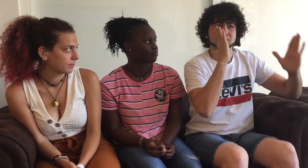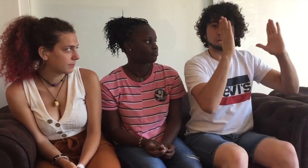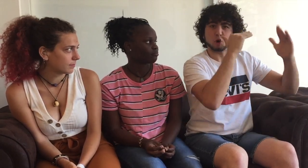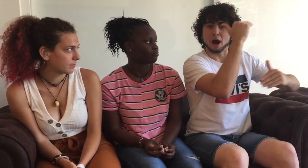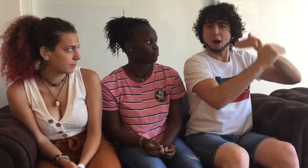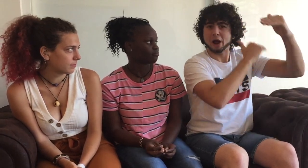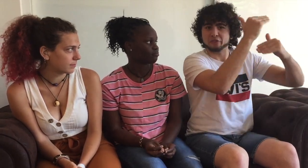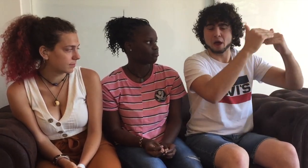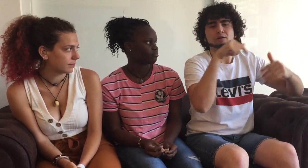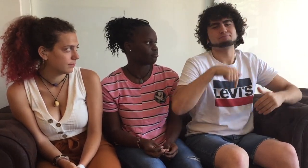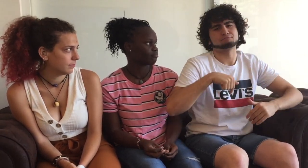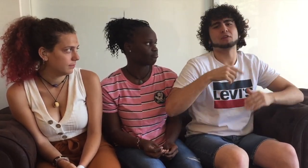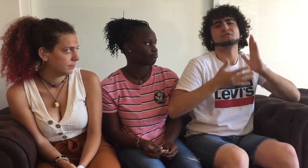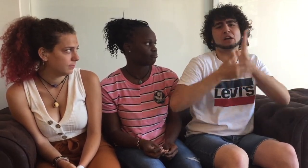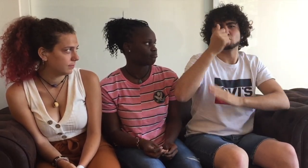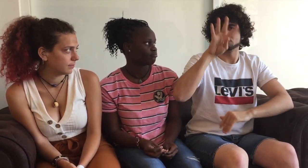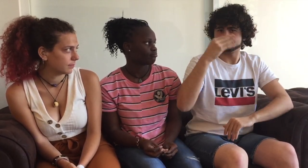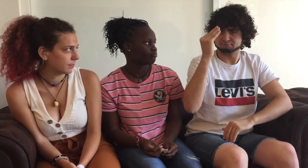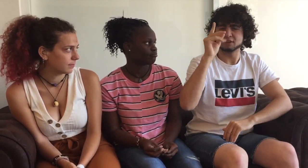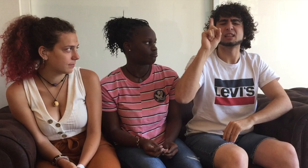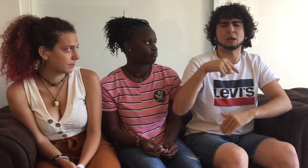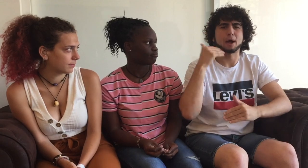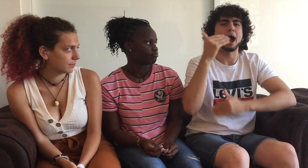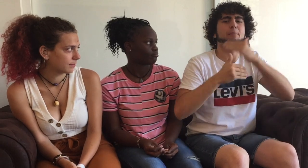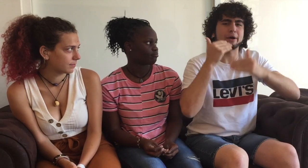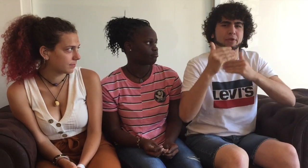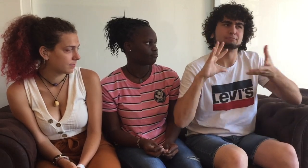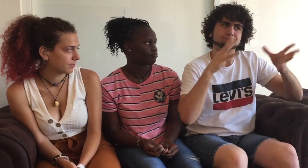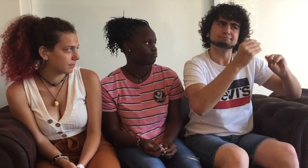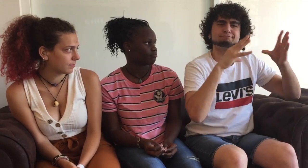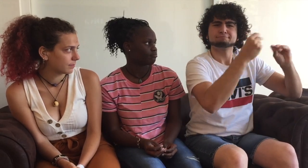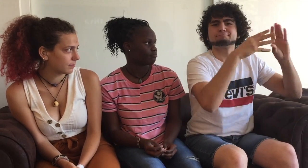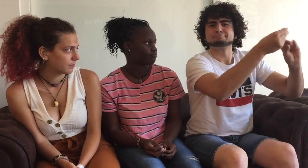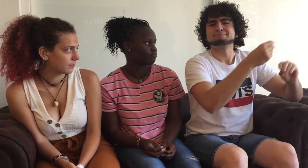La Fesoca Joventut también ha de adaptarse a los cambios y a las realidades y demandas sociales.